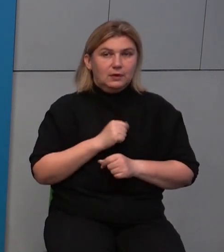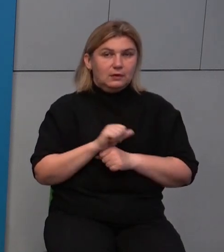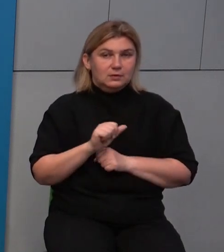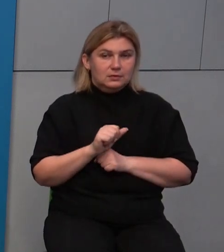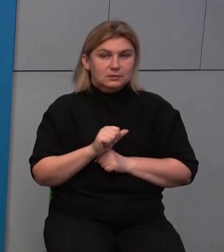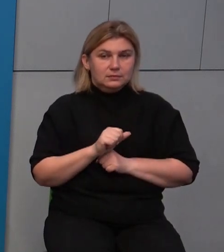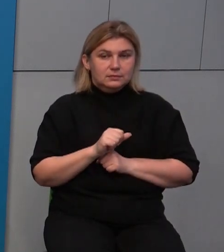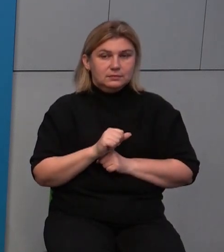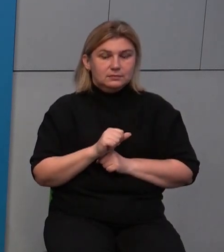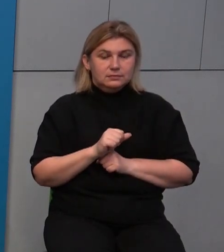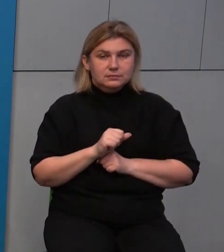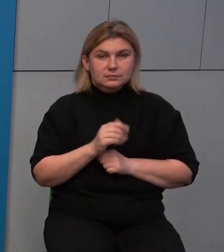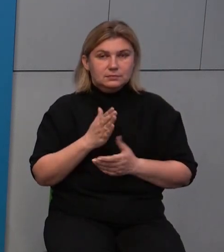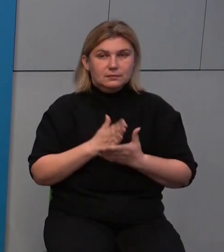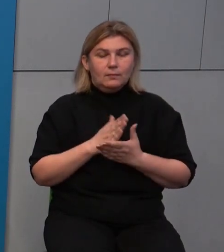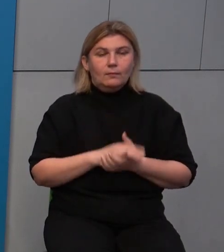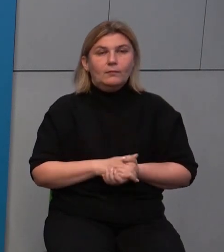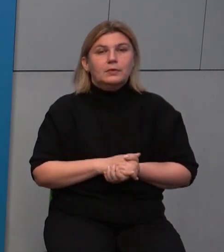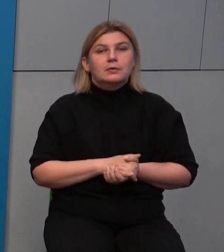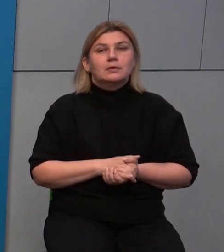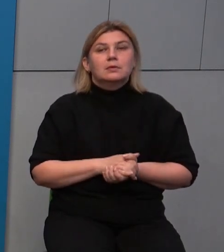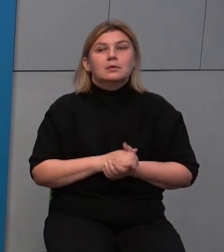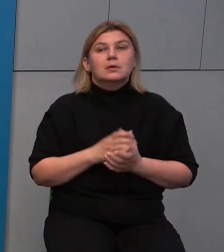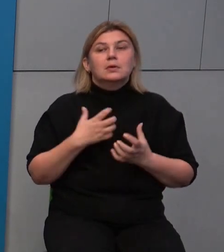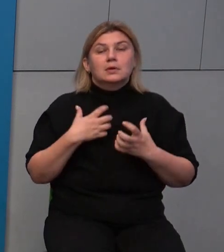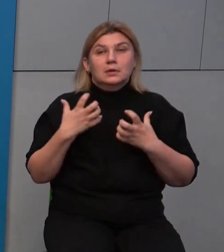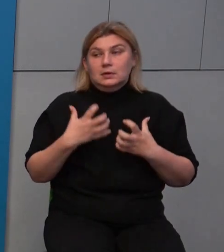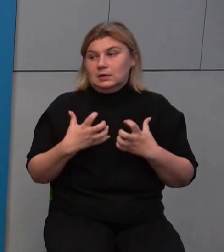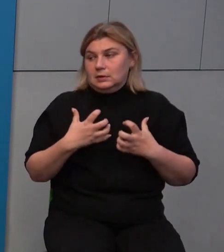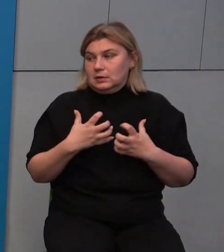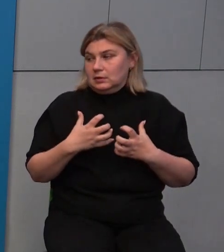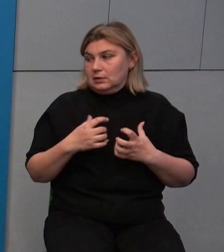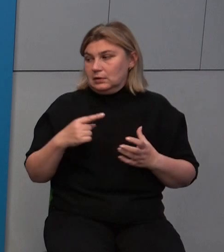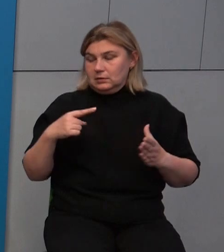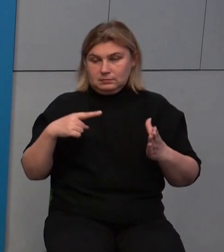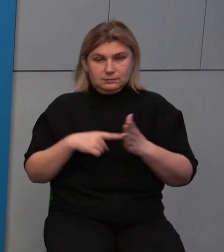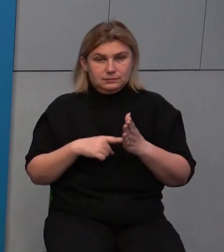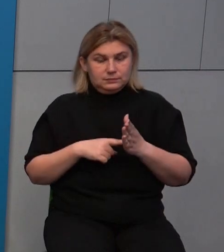I to w niczym nie pomaga. Ja bym chciał, żebyśmy dotarli do takiego momentu w naszej historii,